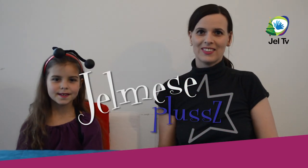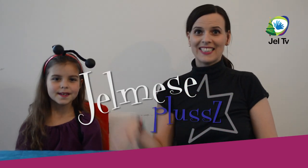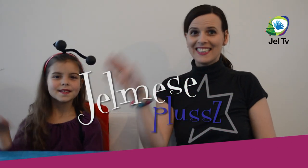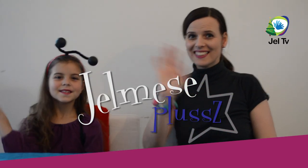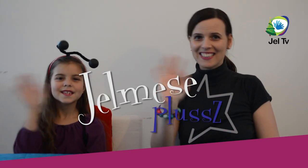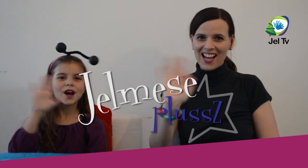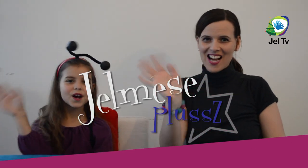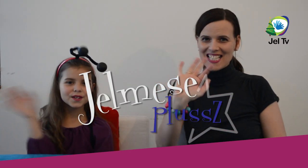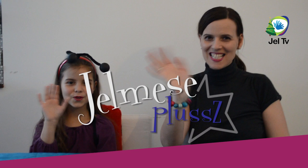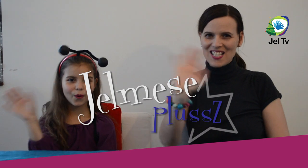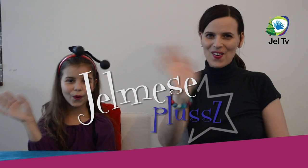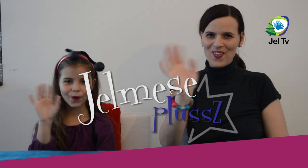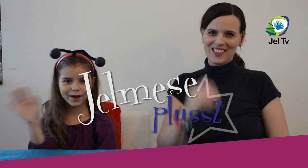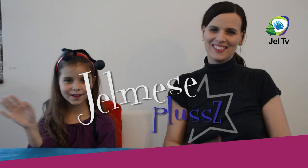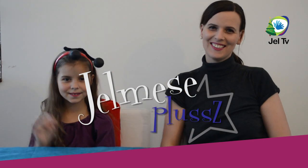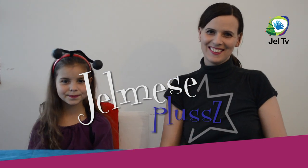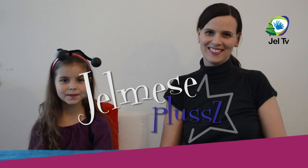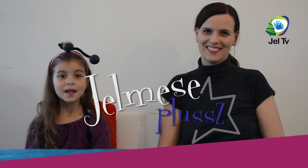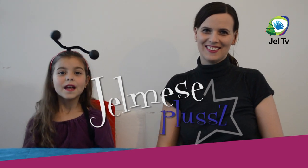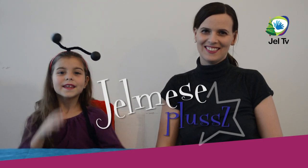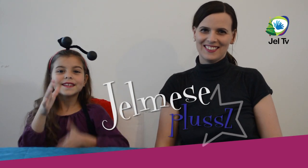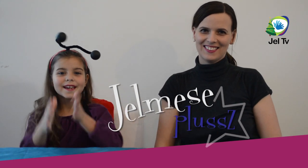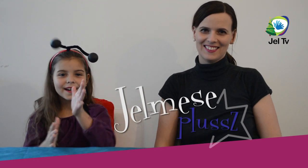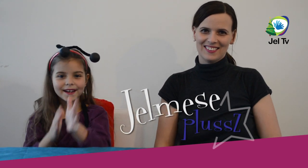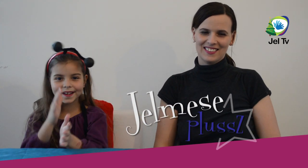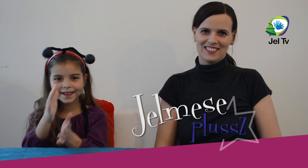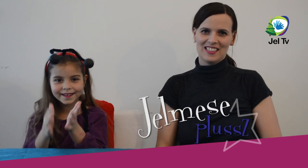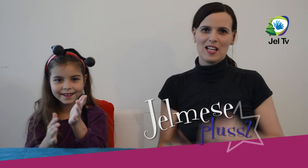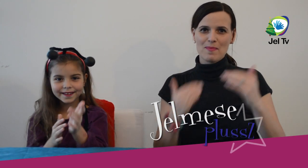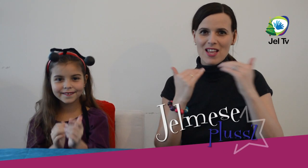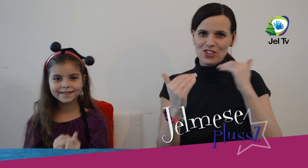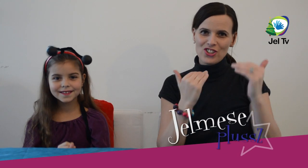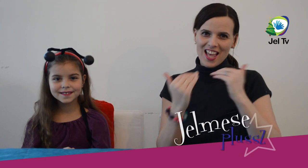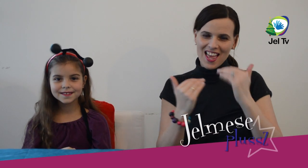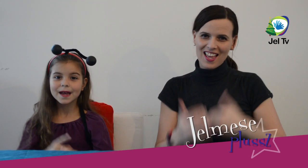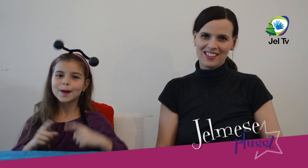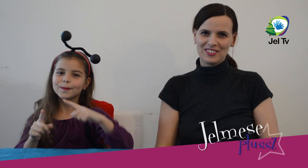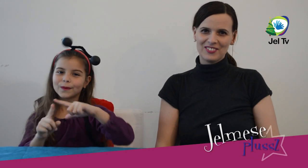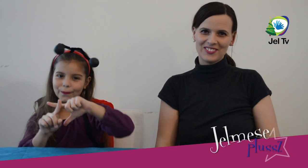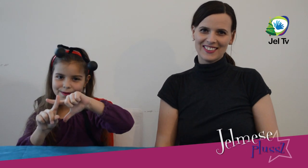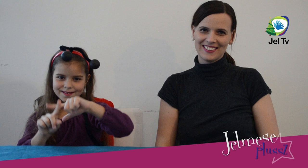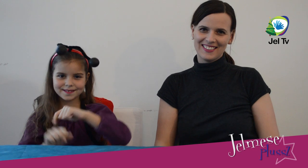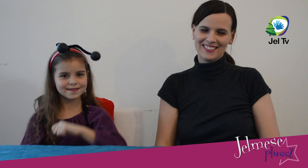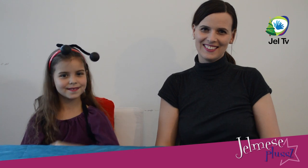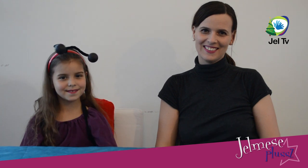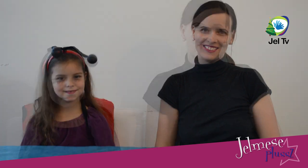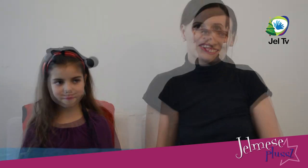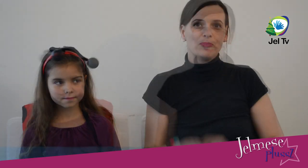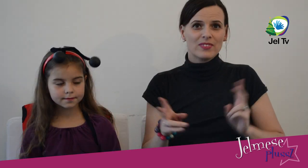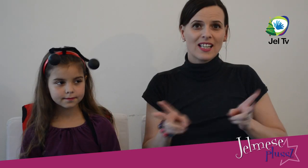Sziasztok! Jelmese Plusz